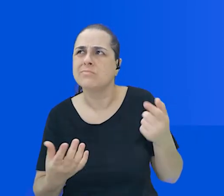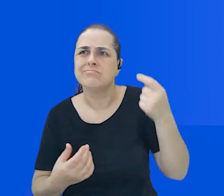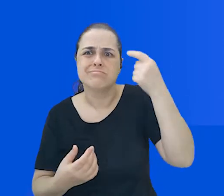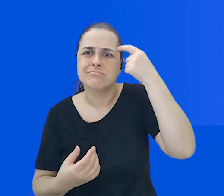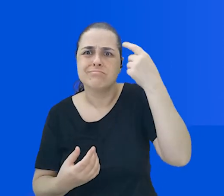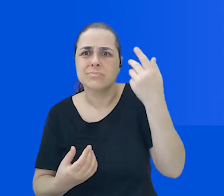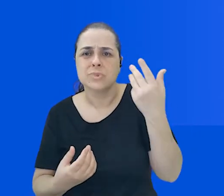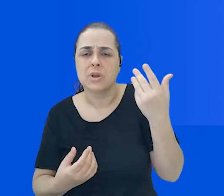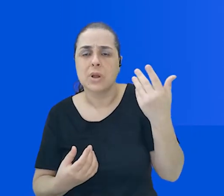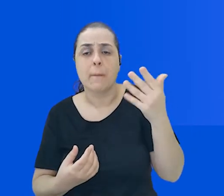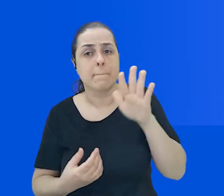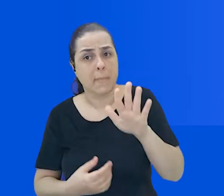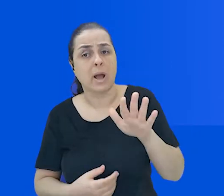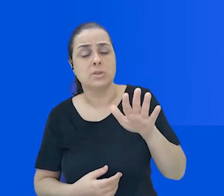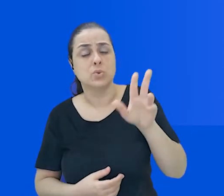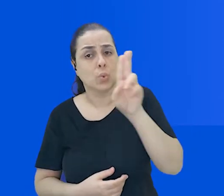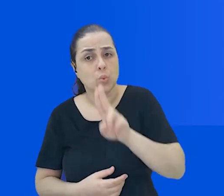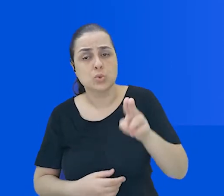Mas assim, da arte, da ludicidade,